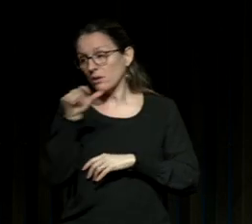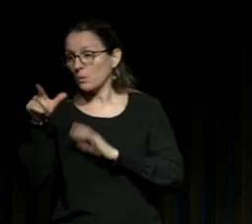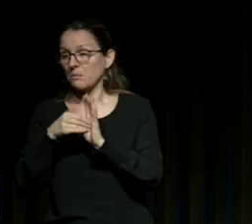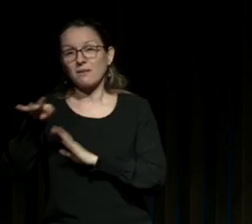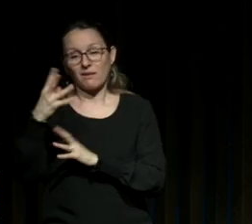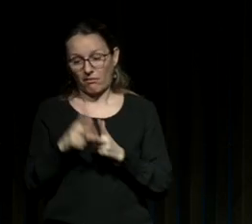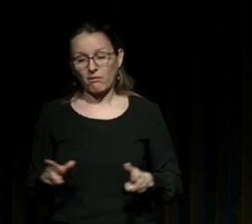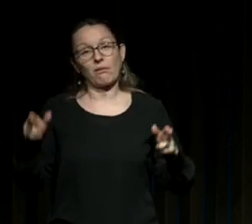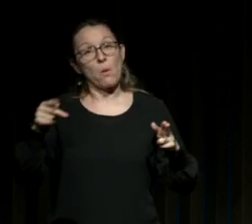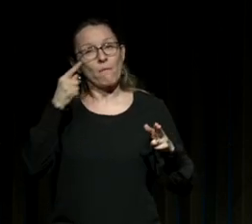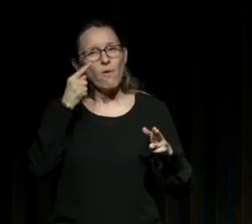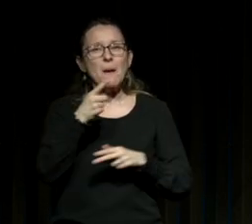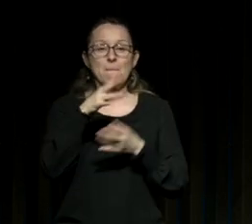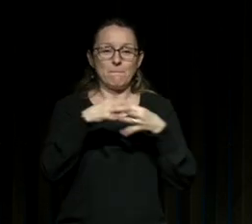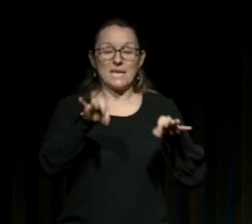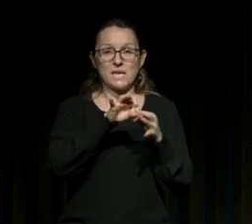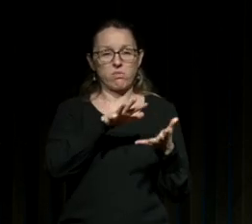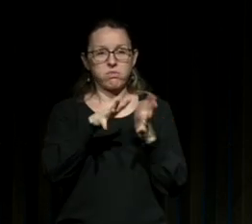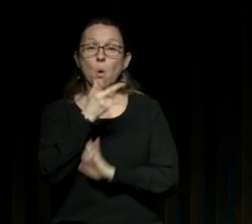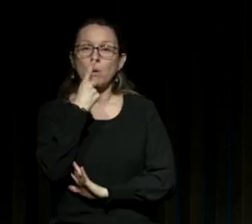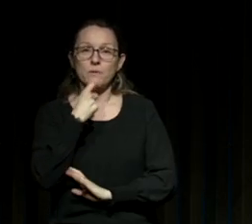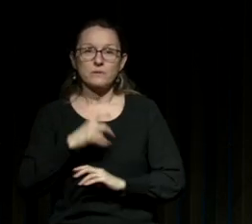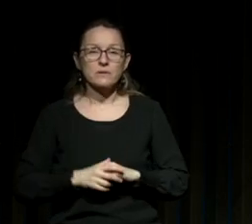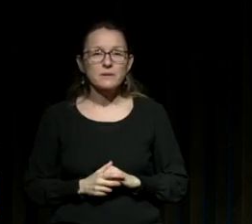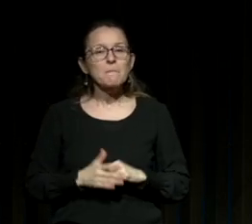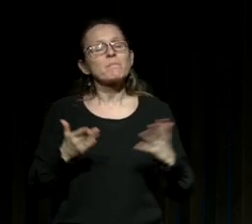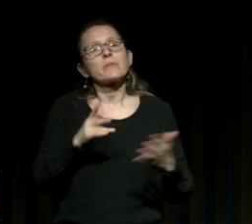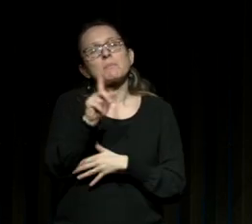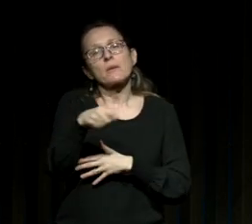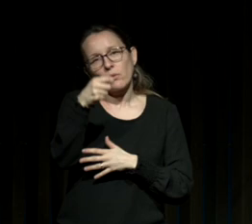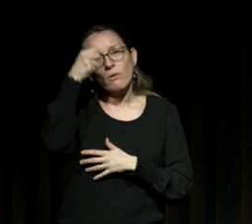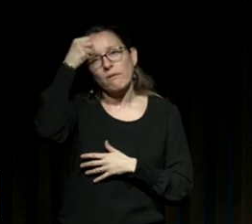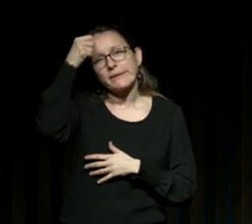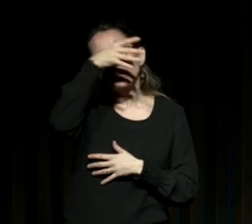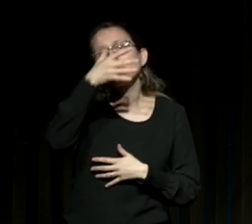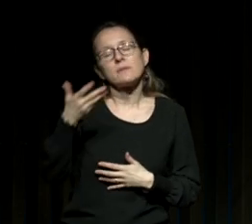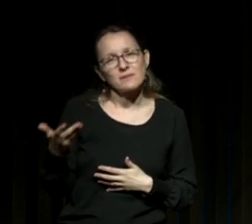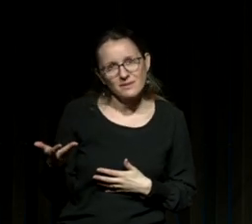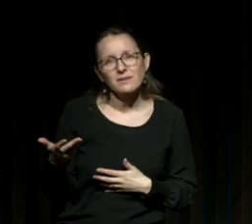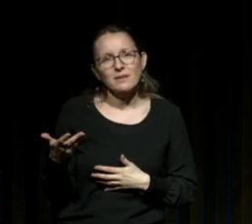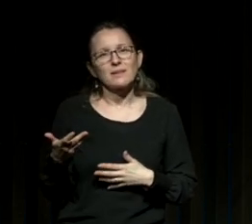passés dans le rouge je dirais alors bien sûr il ya les états unis en stigmatise pour le coup